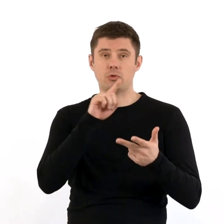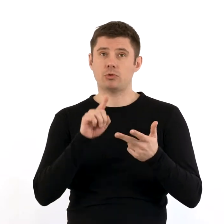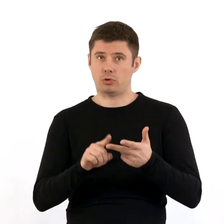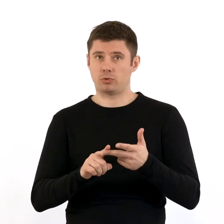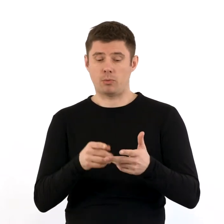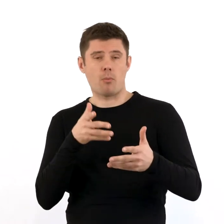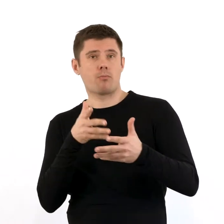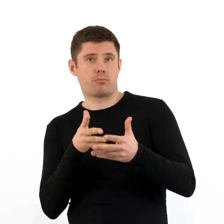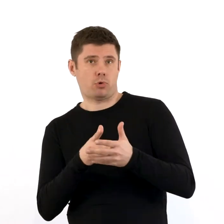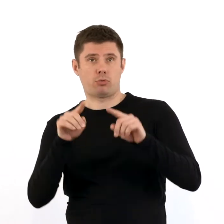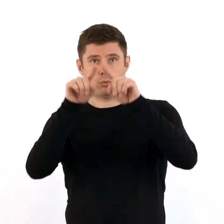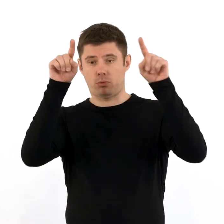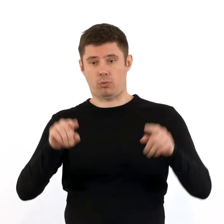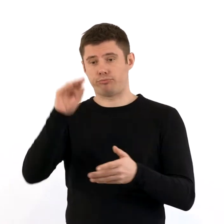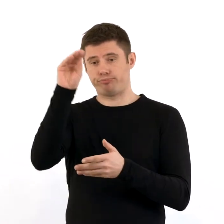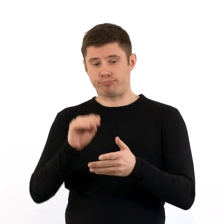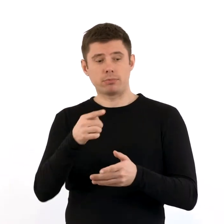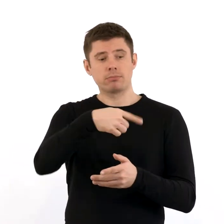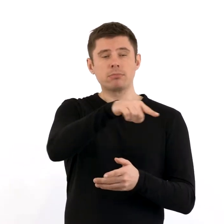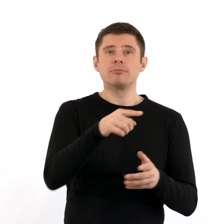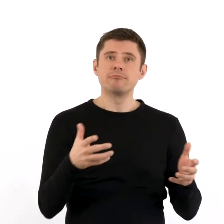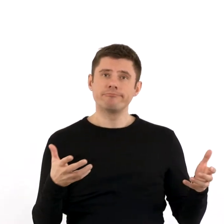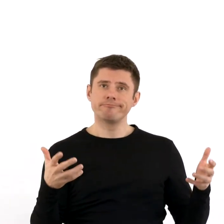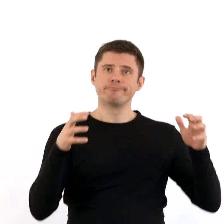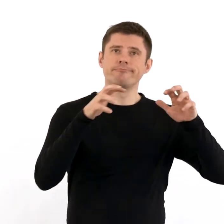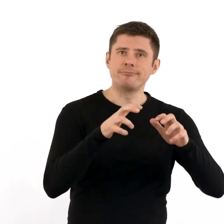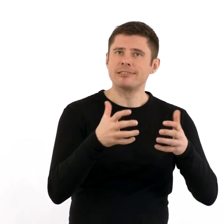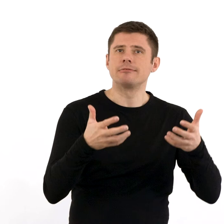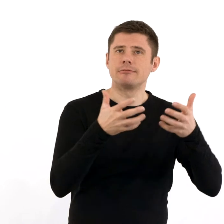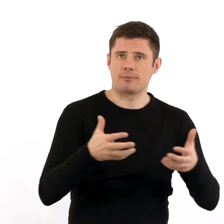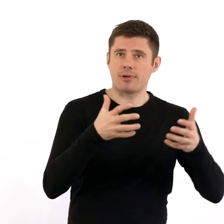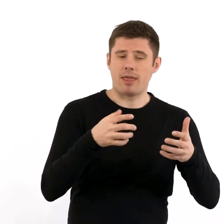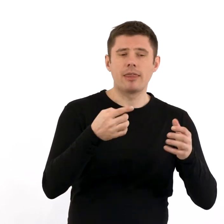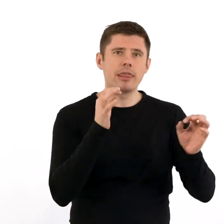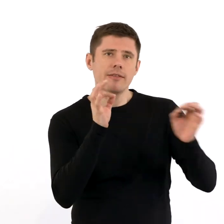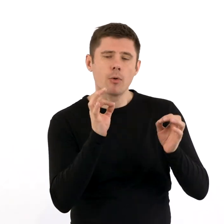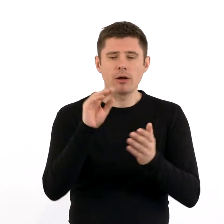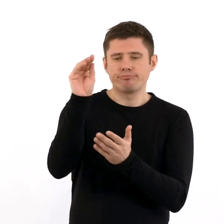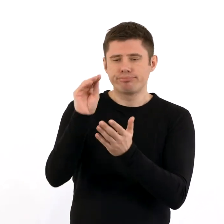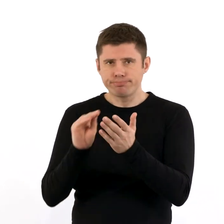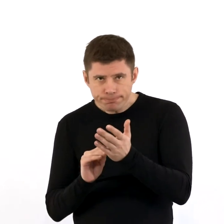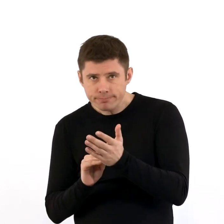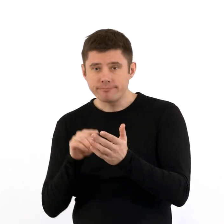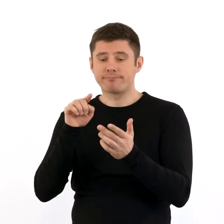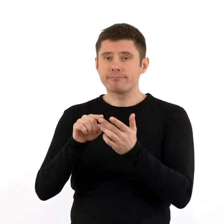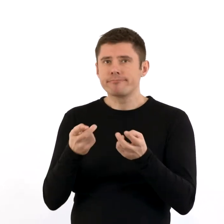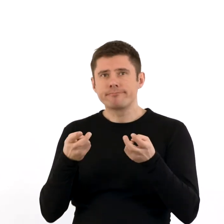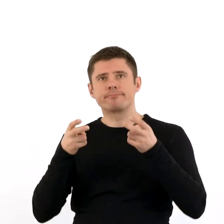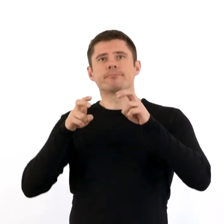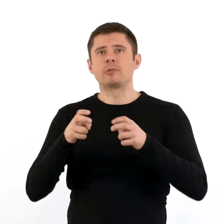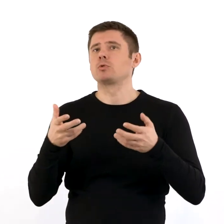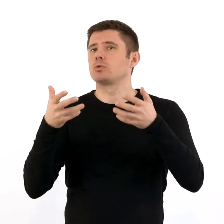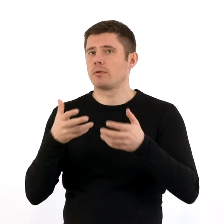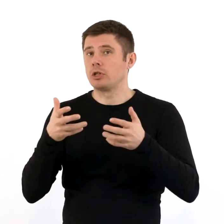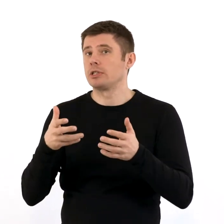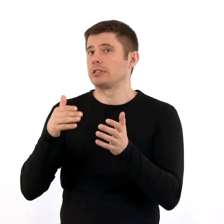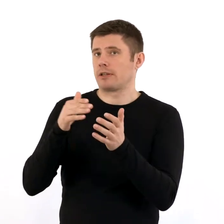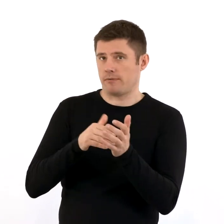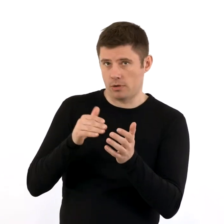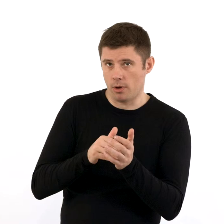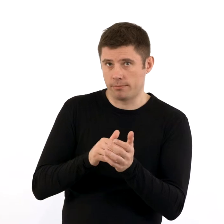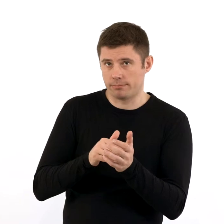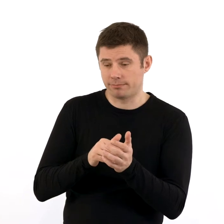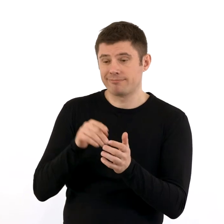3. protokół z zebrania założycielskiego z informacjami o założeniu stowarzyszenia zwykłego,